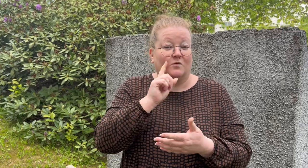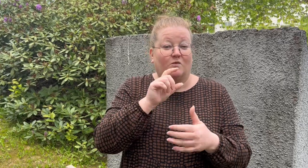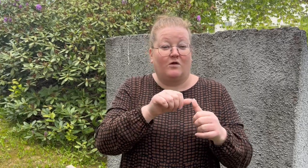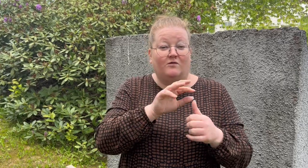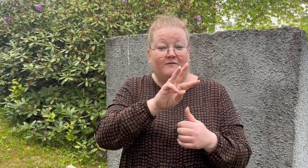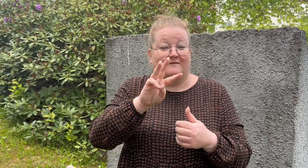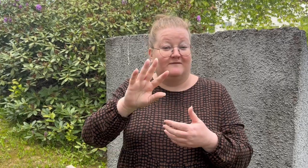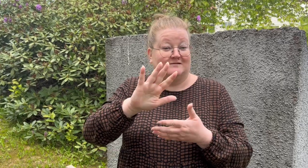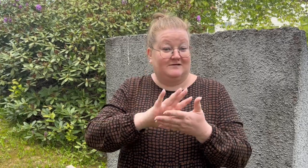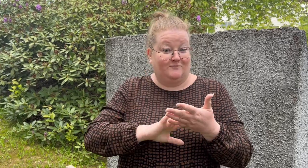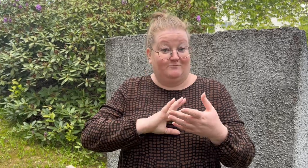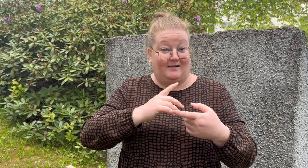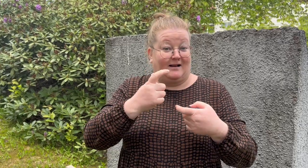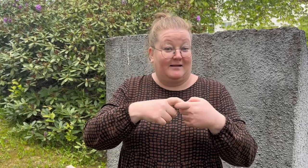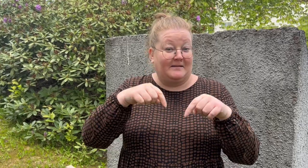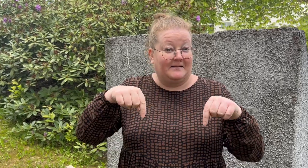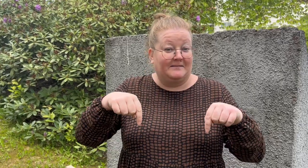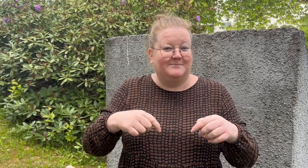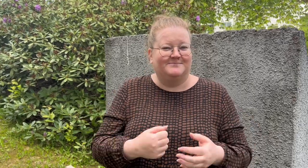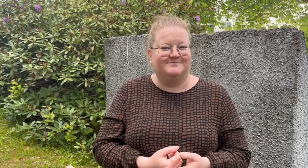https://kuurojenliitto.fi/kaveritoiminta/